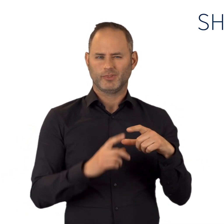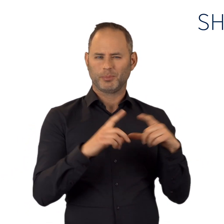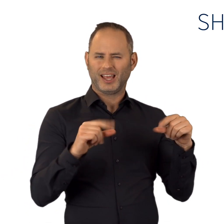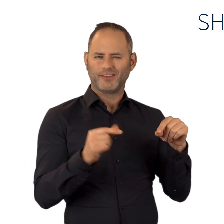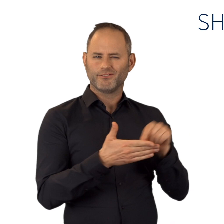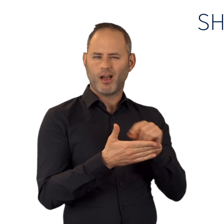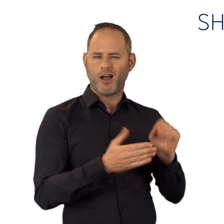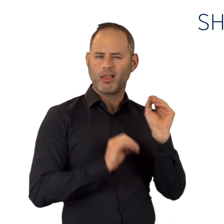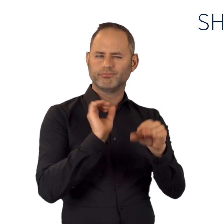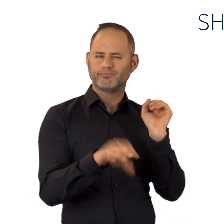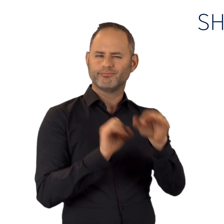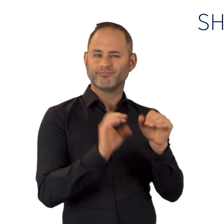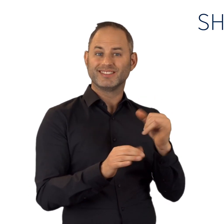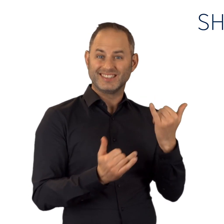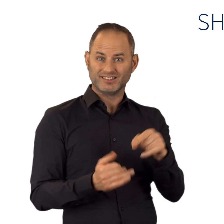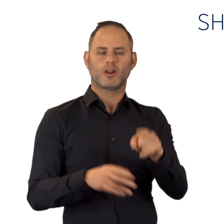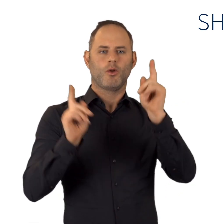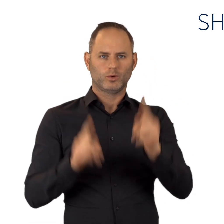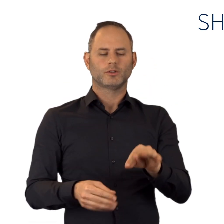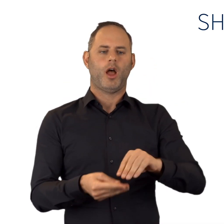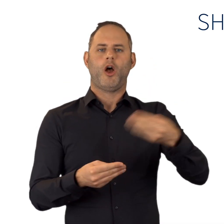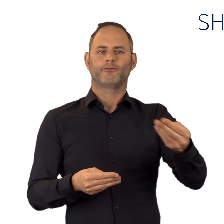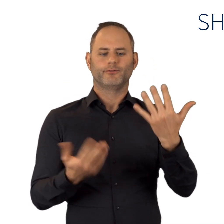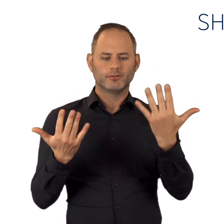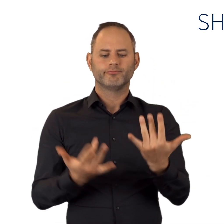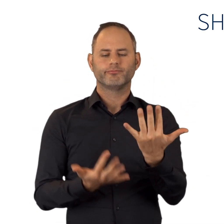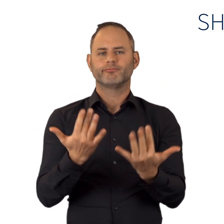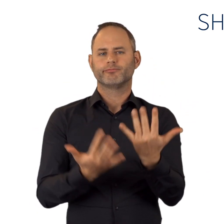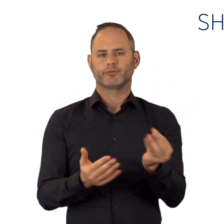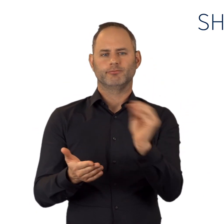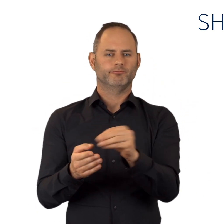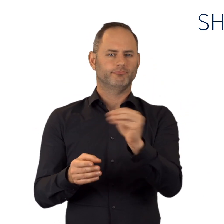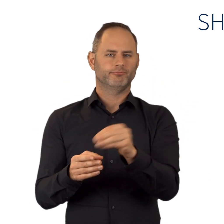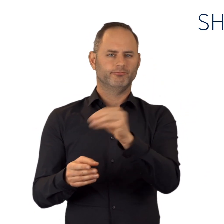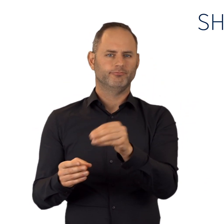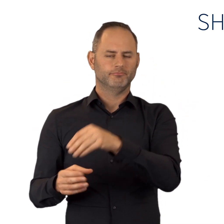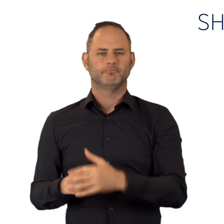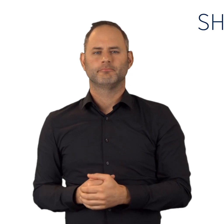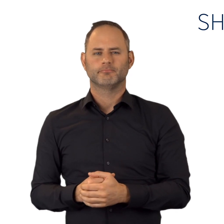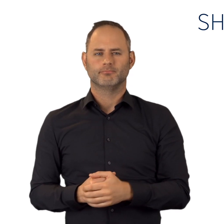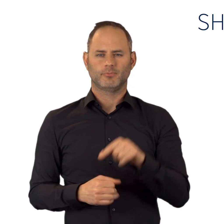Auch die Stimmen der Briefwählerinnen und Briefwähler werden erst jetzt gezählt.